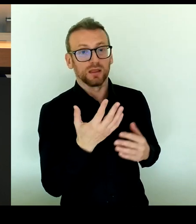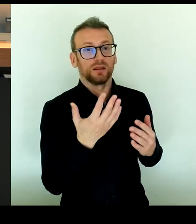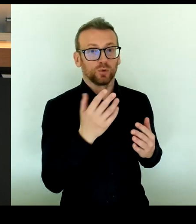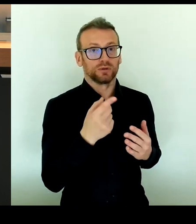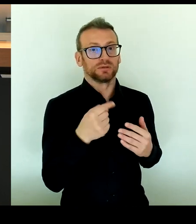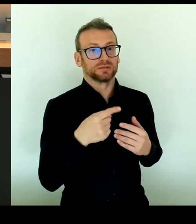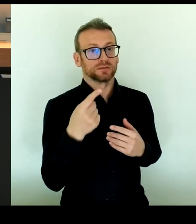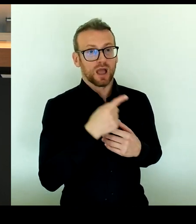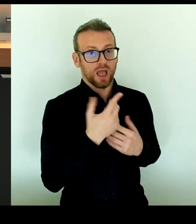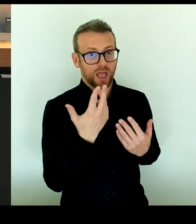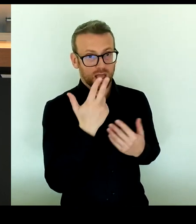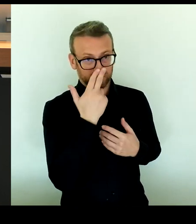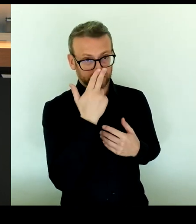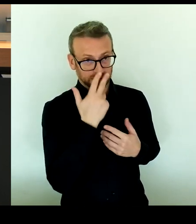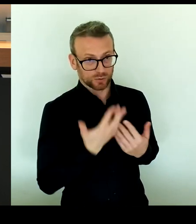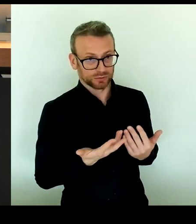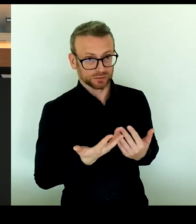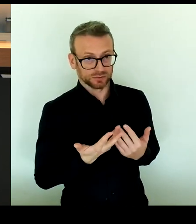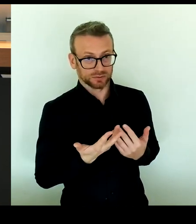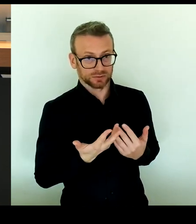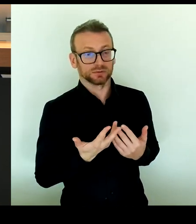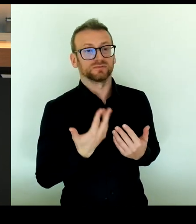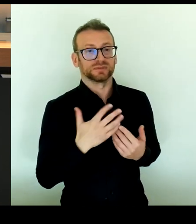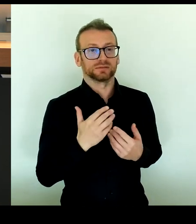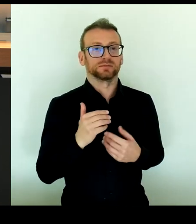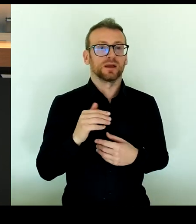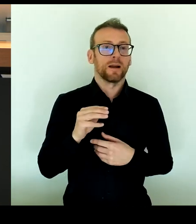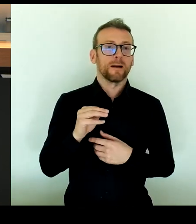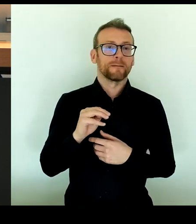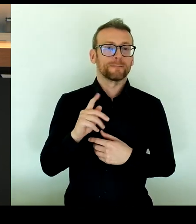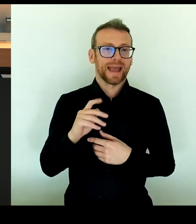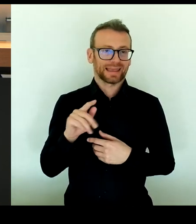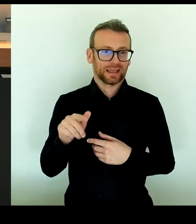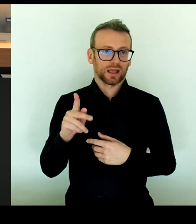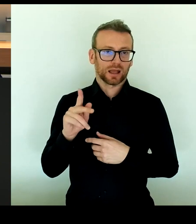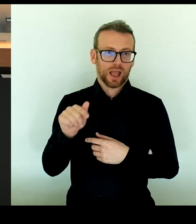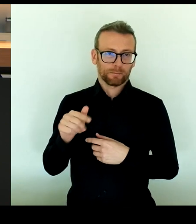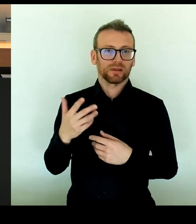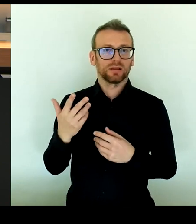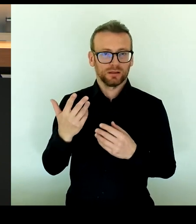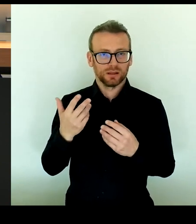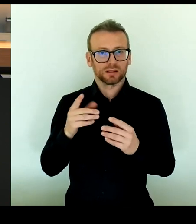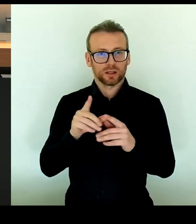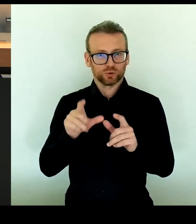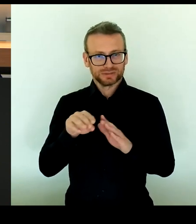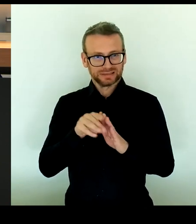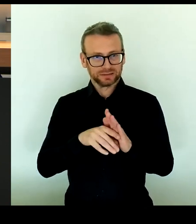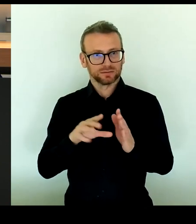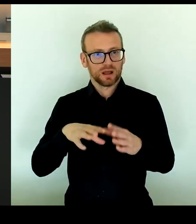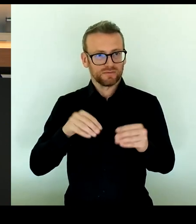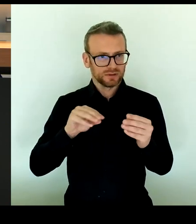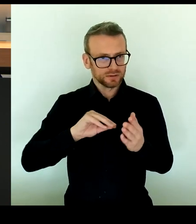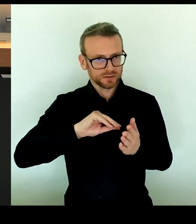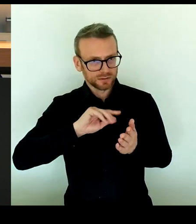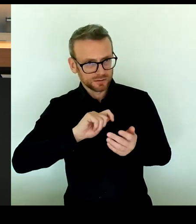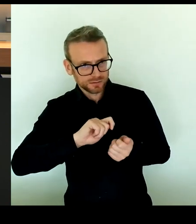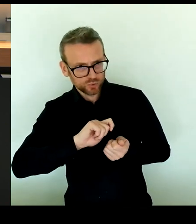Datenschutz-Bau-Beratung vorgenommen, als Stärkung. Sie sehen, es gibt viel zu tun, aber ich glaube, 2023 kann eimn Jahr für mehr Datenschutz werden. Vielen Dank.